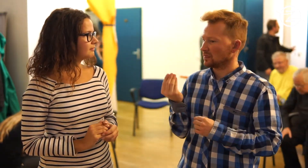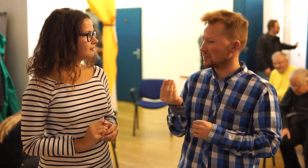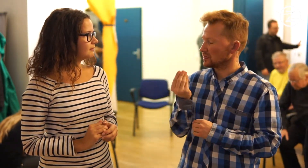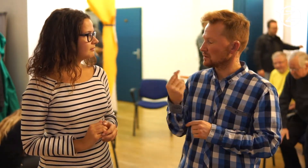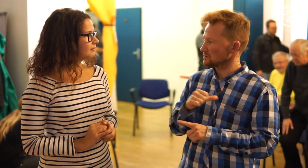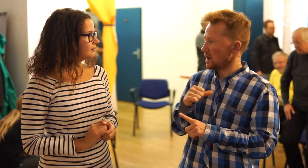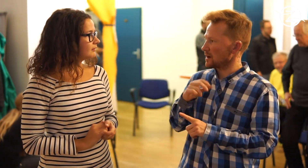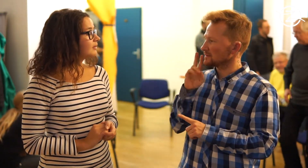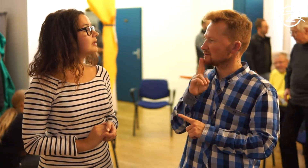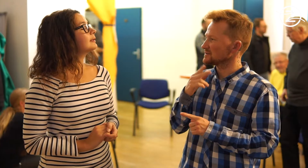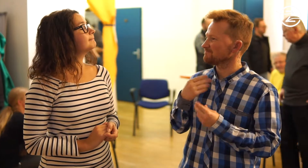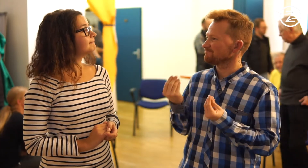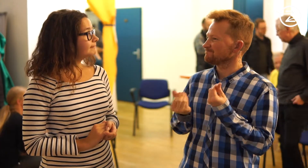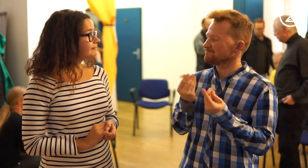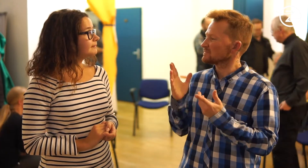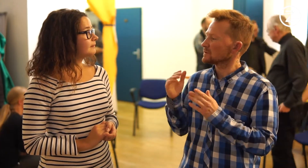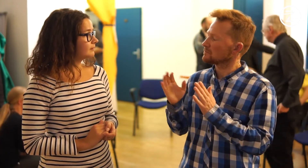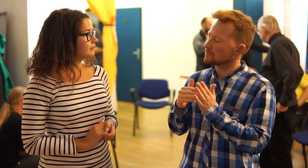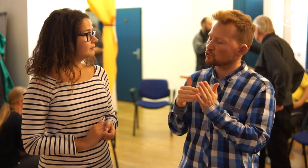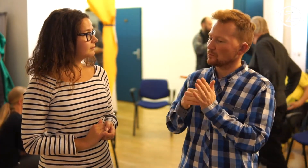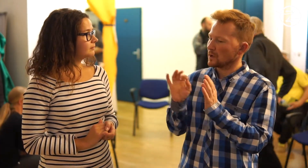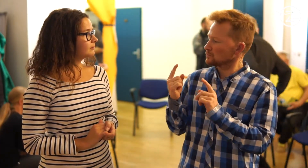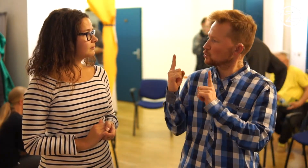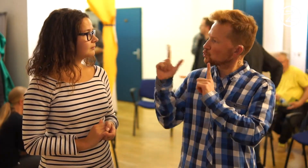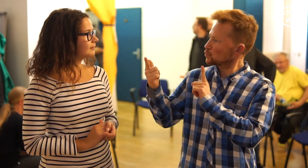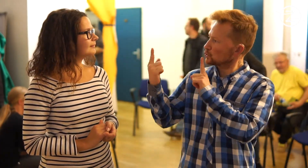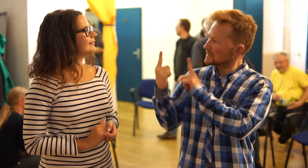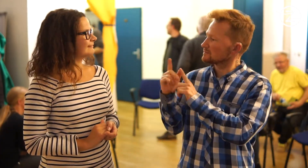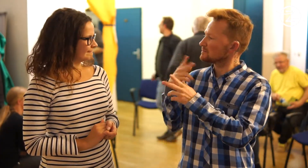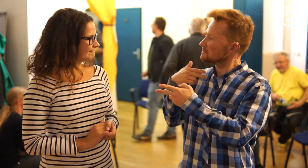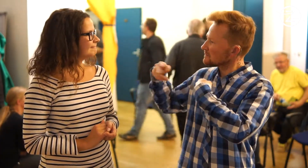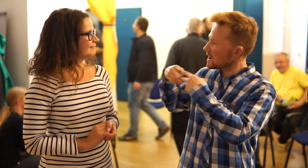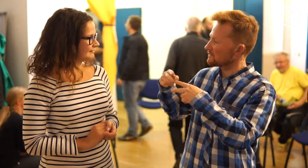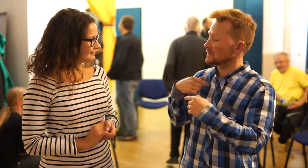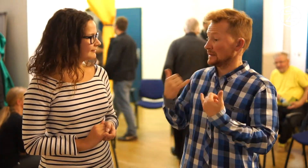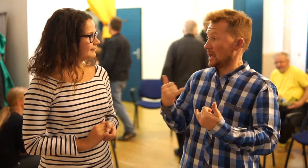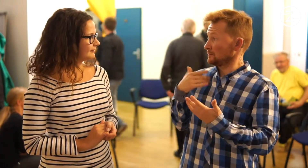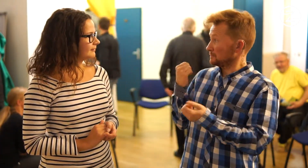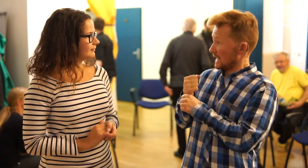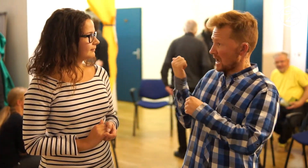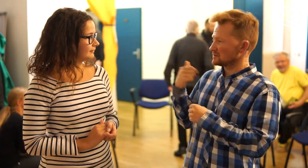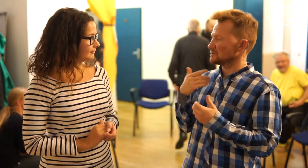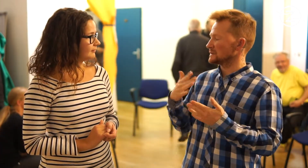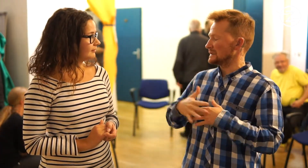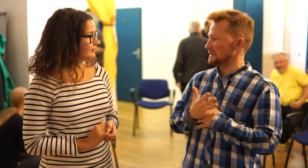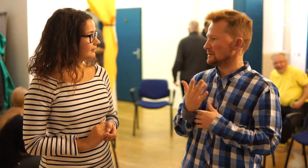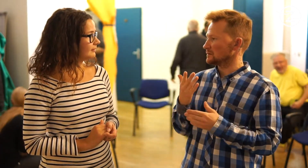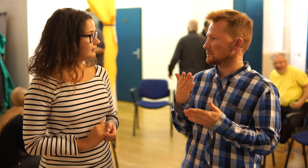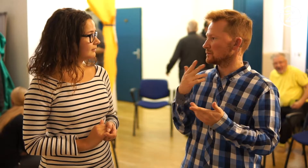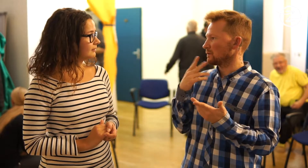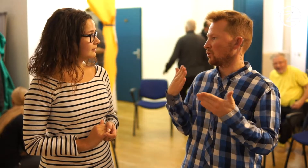Je lepší, když jsou na pracovišti alespoň dva neslyšící. Když k sobě člověk nemá parťáka, tak se cítí osaměle.